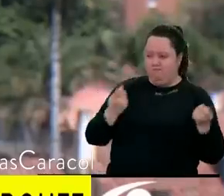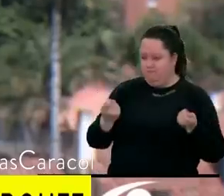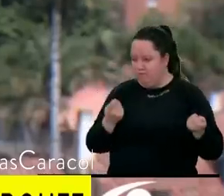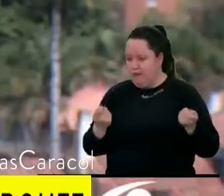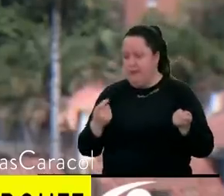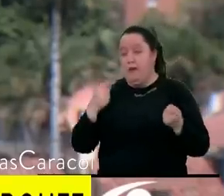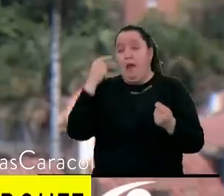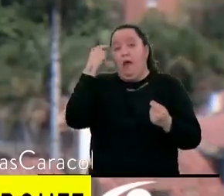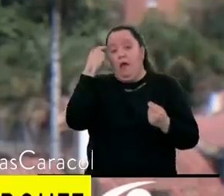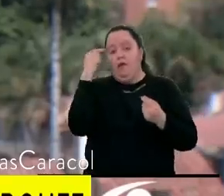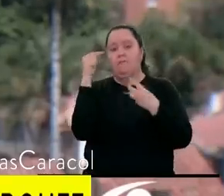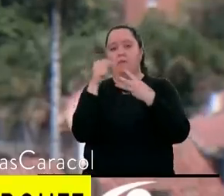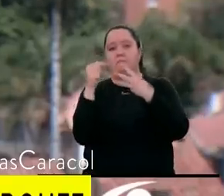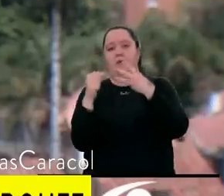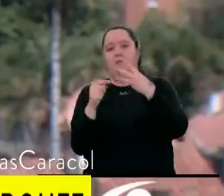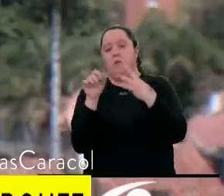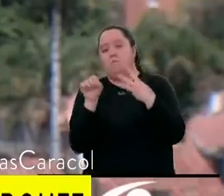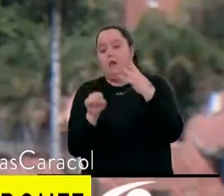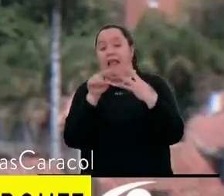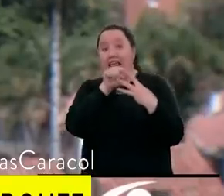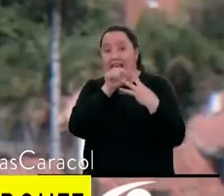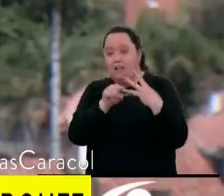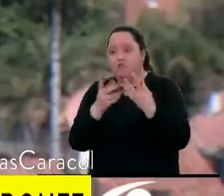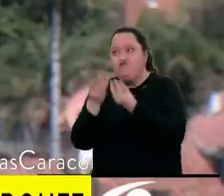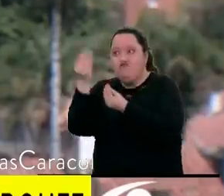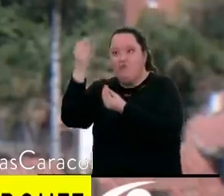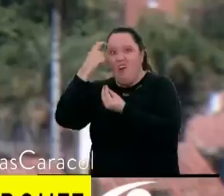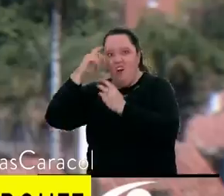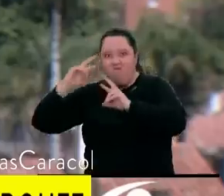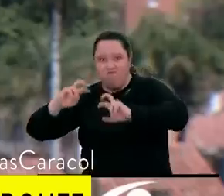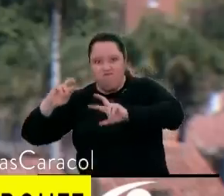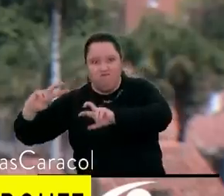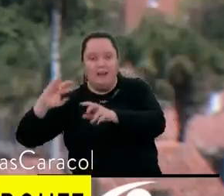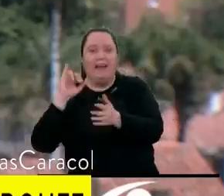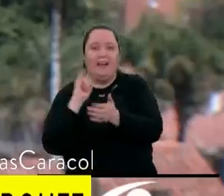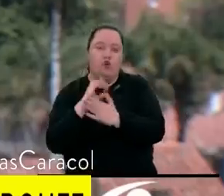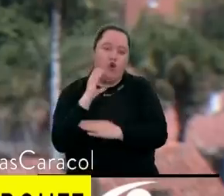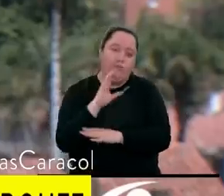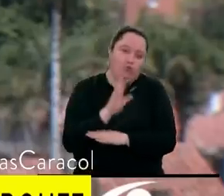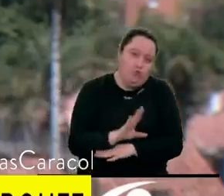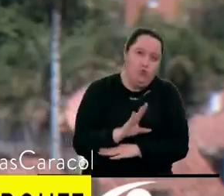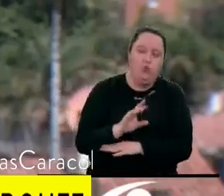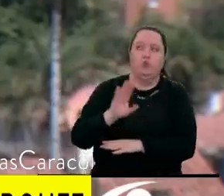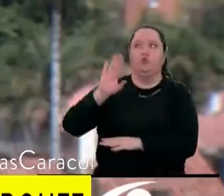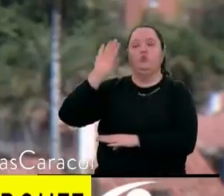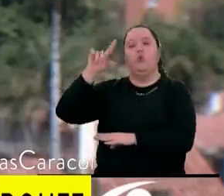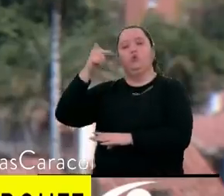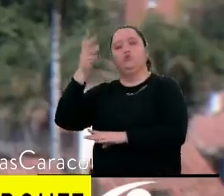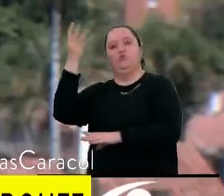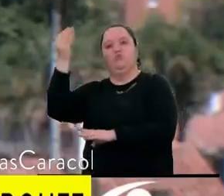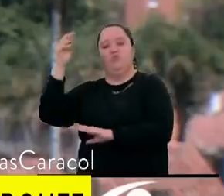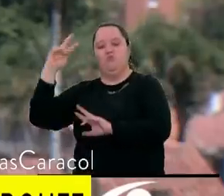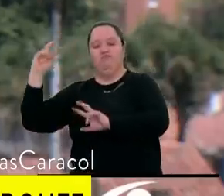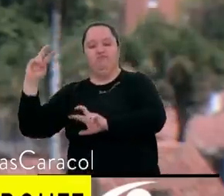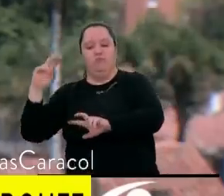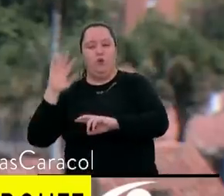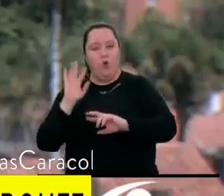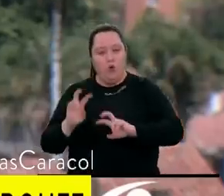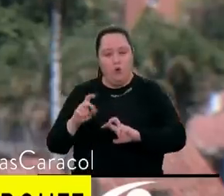posible nueva entre los organismos de seguridad las fuentes del alto gobierno fuimos establecer las tres hipótesis